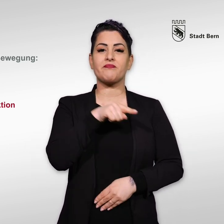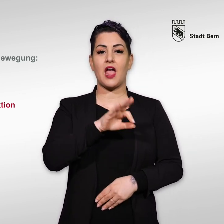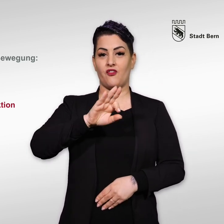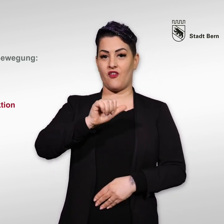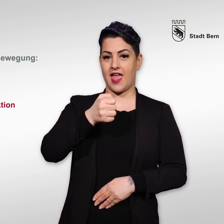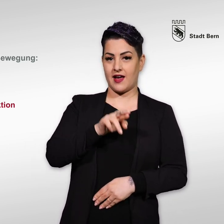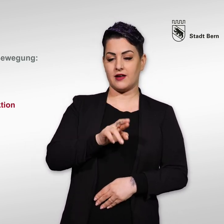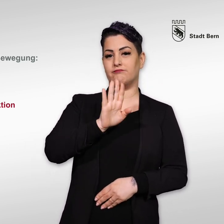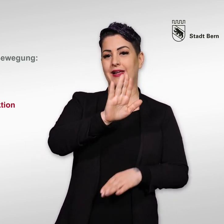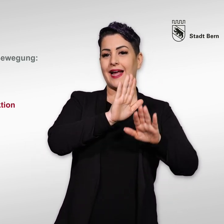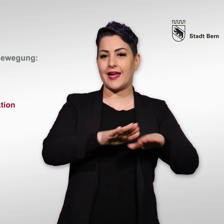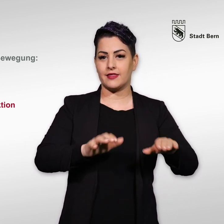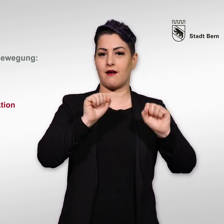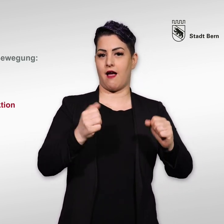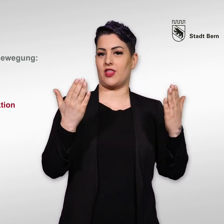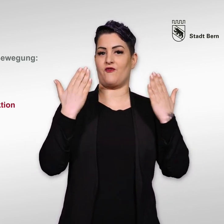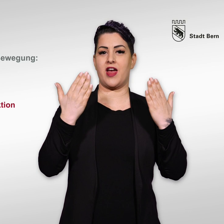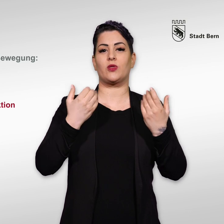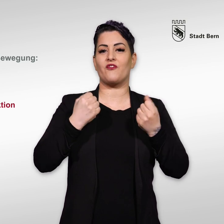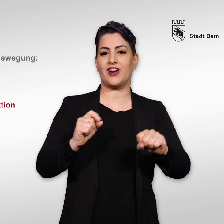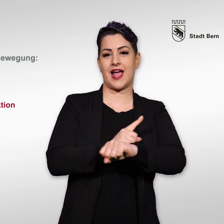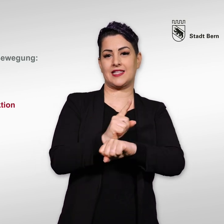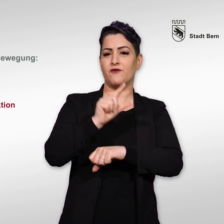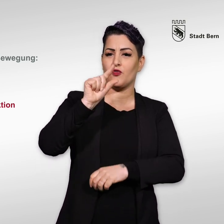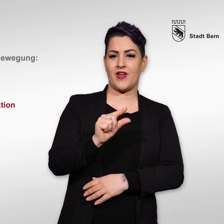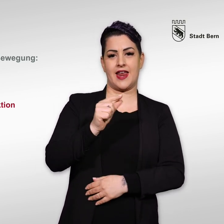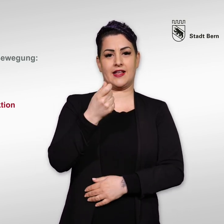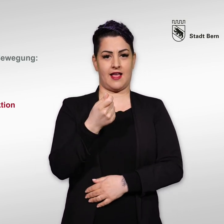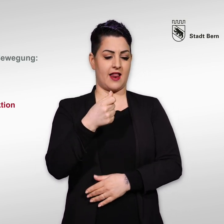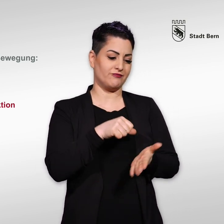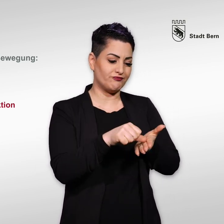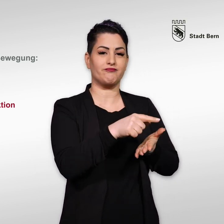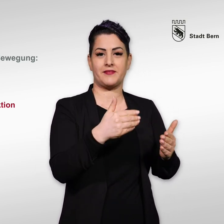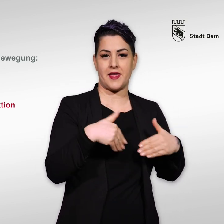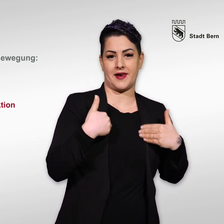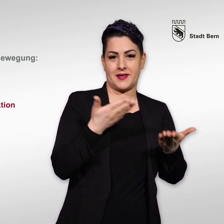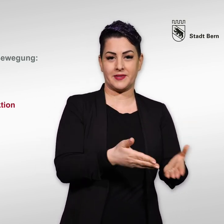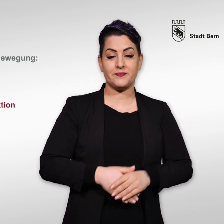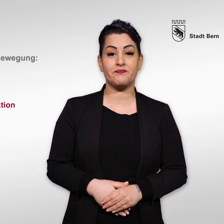Im Fäger erleben Ihre Kinder Ferien und Freizeit für wenig Geld.